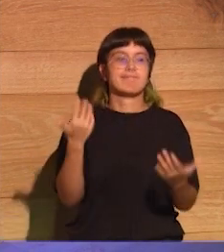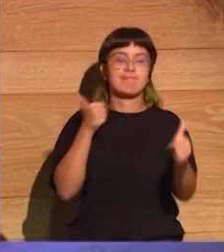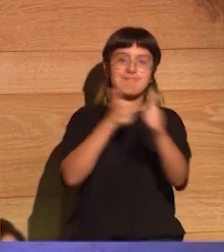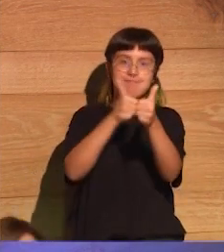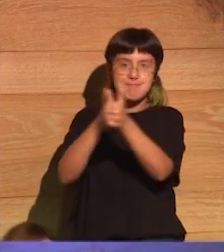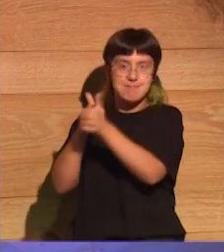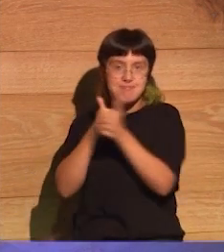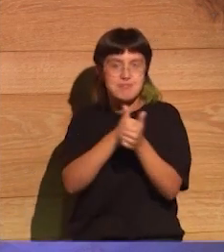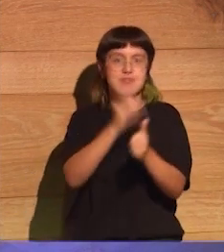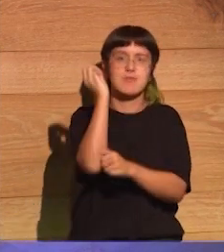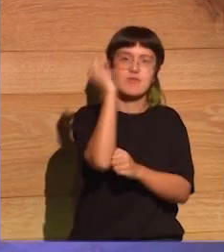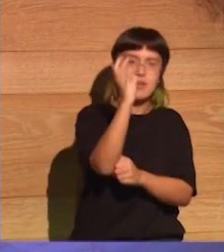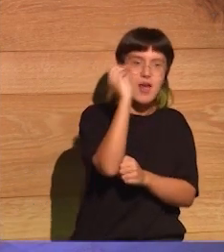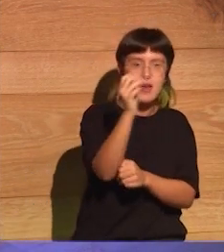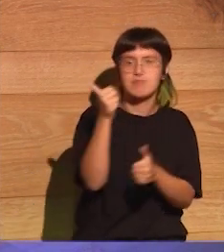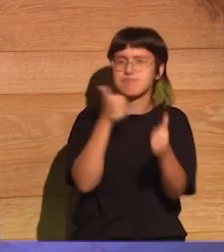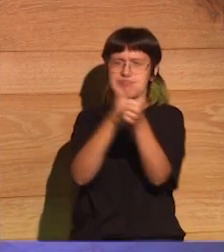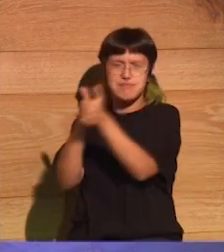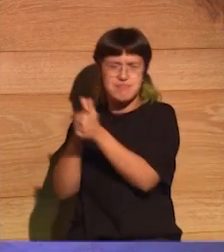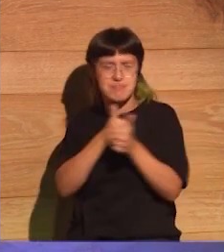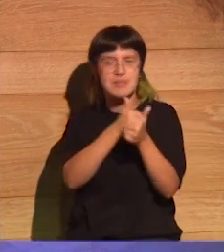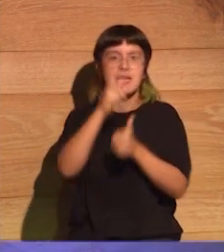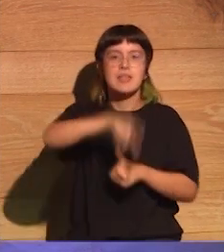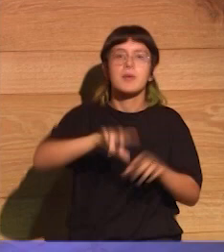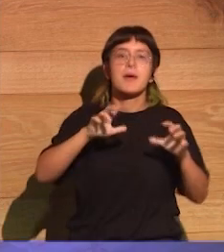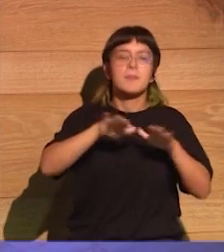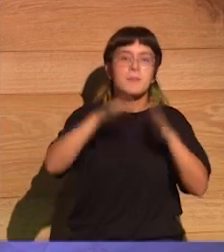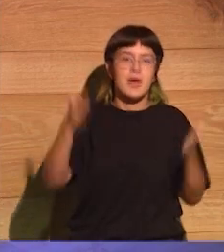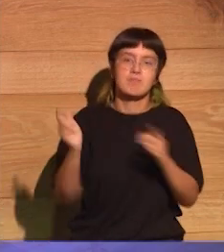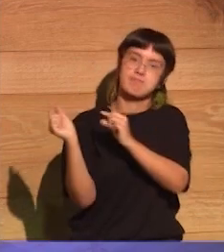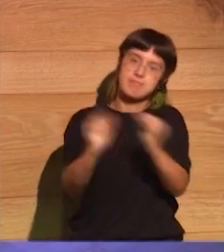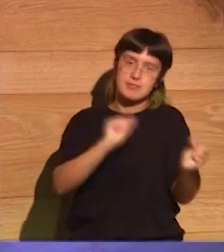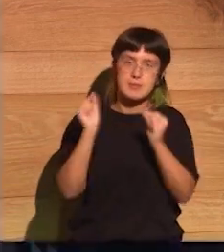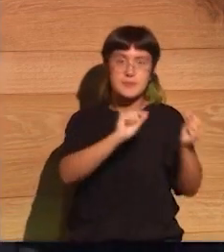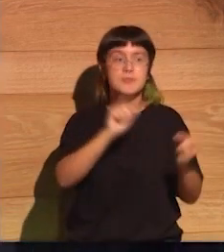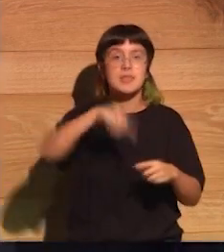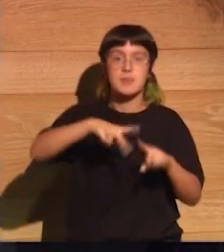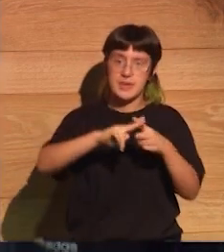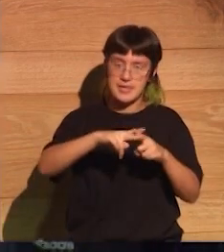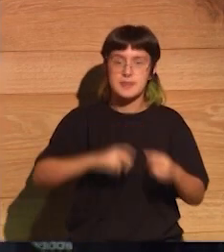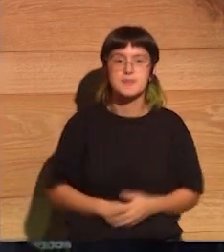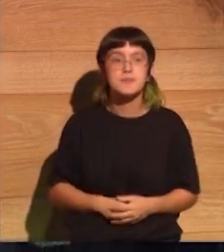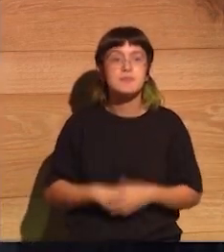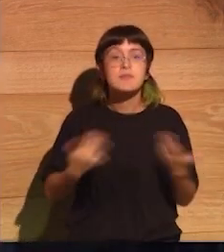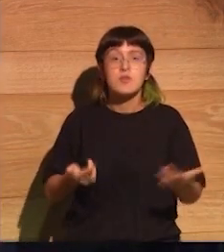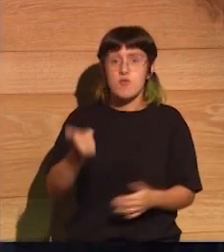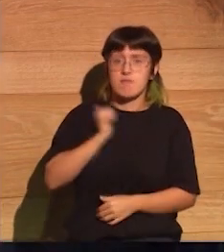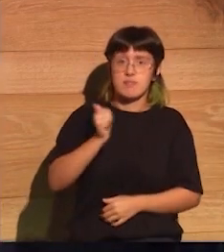todas las formaciones, los debates, las mesas redondas y los talleres. Y aprovecho que por eso estamos aquí, que hasta nos han dicho hasta que